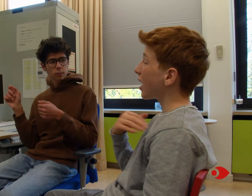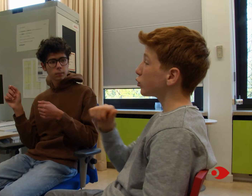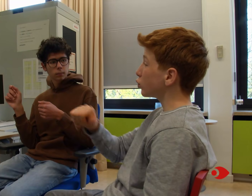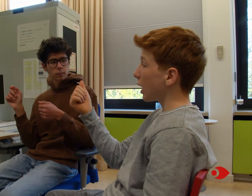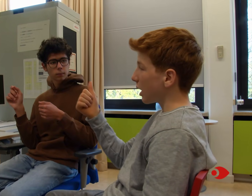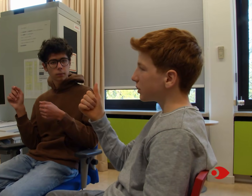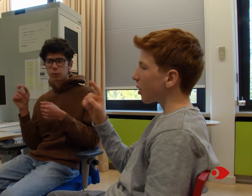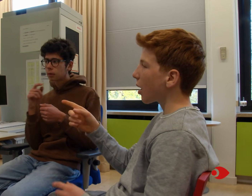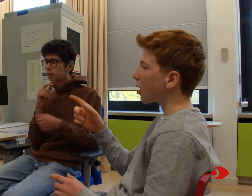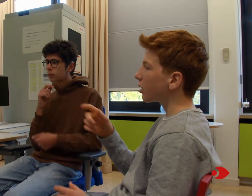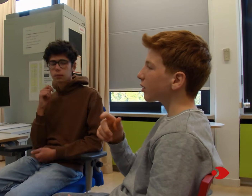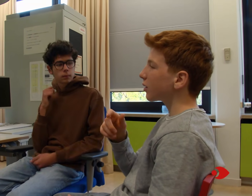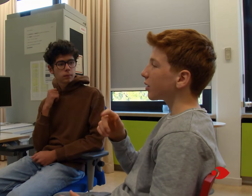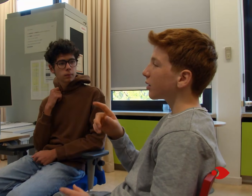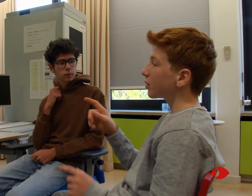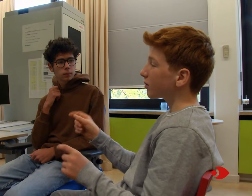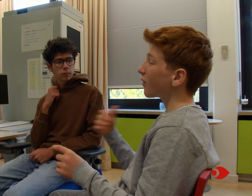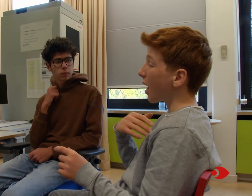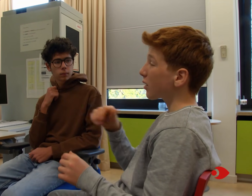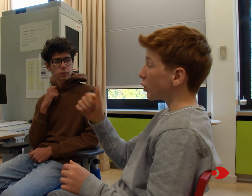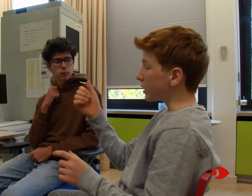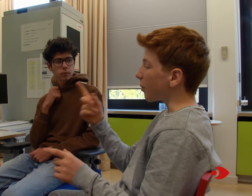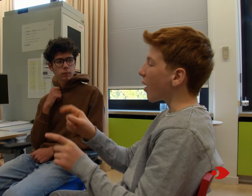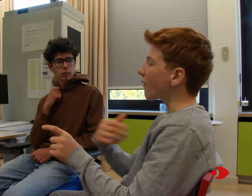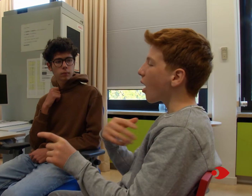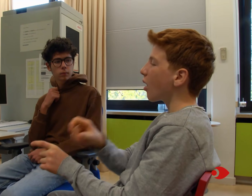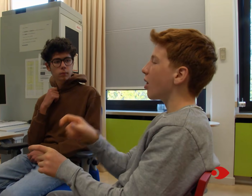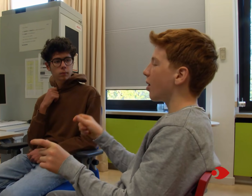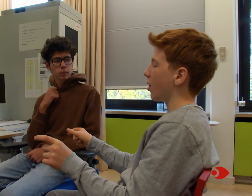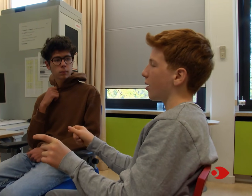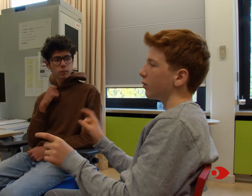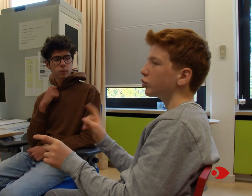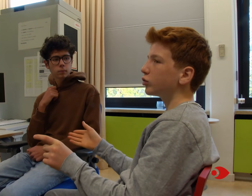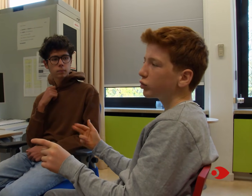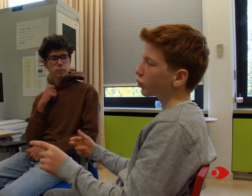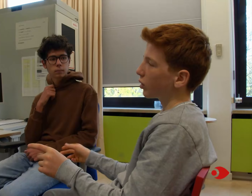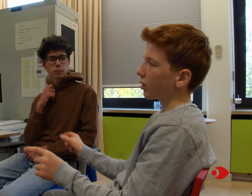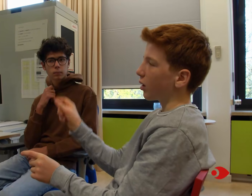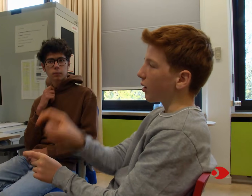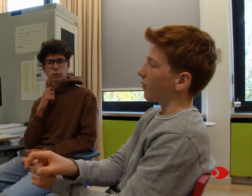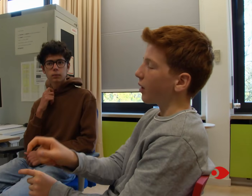Der Schweizer war zuerst. Aber der ist jetzt zu weit hinten, den müssen wir weiter vorziehen.